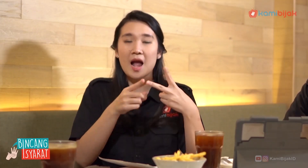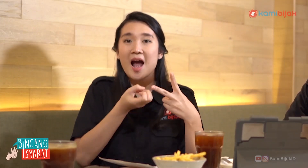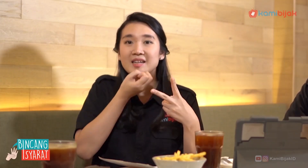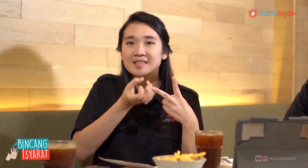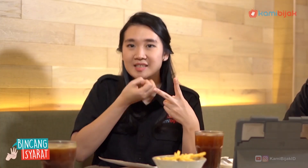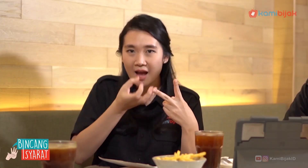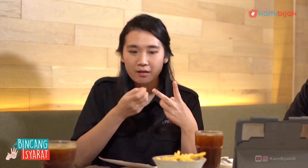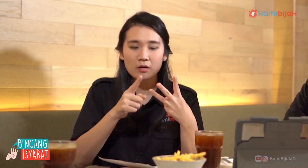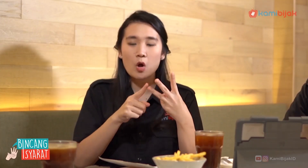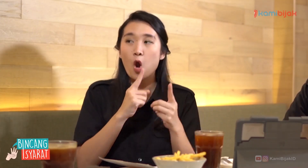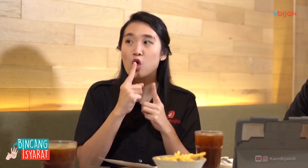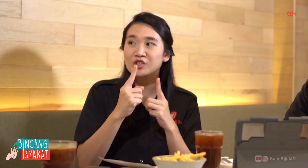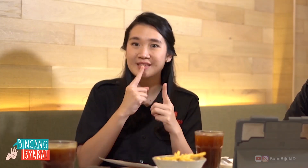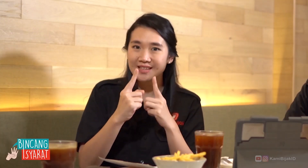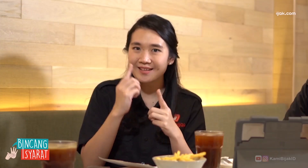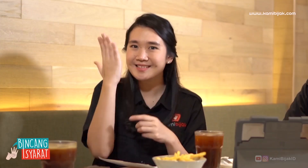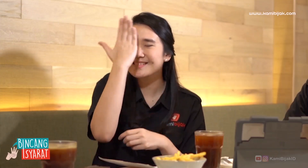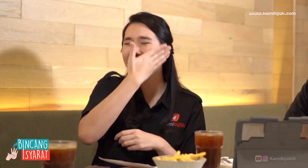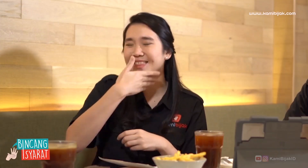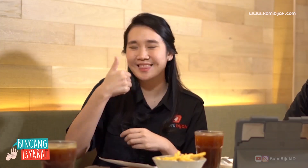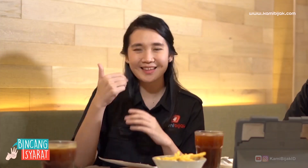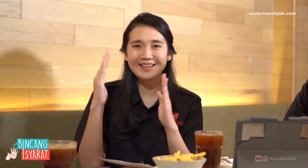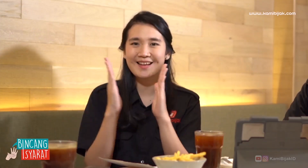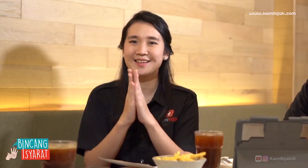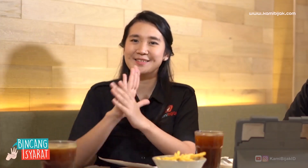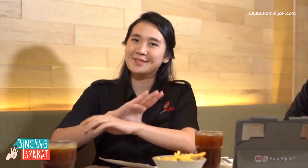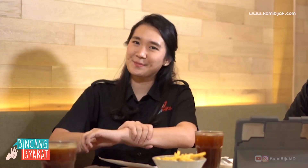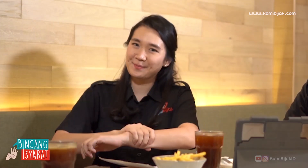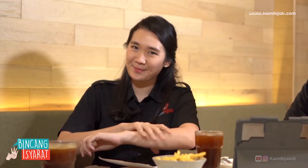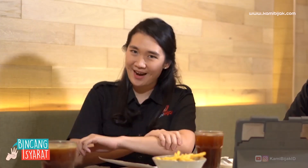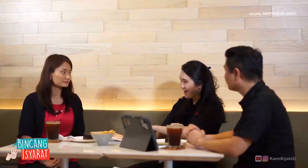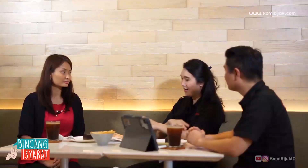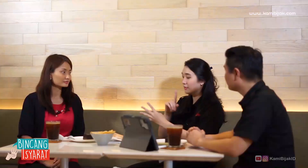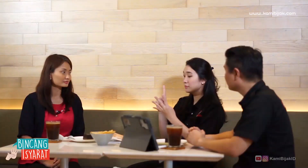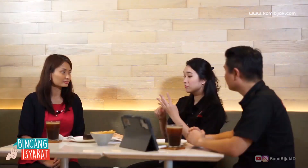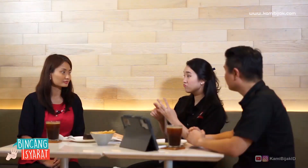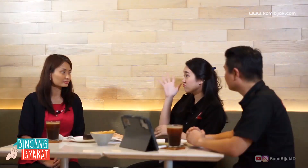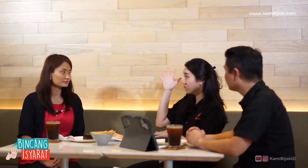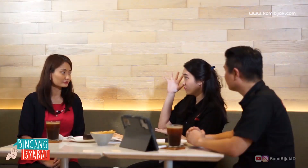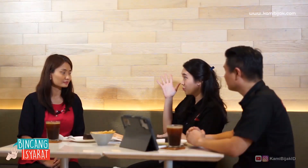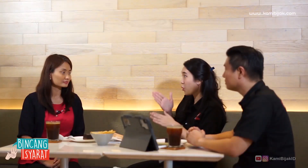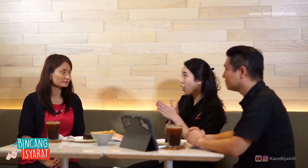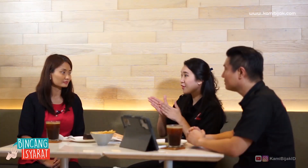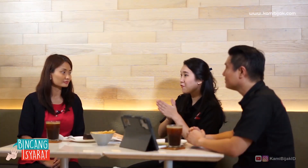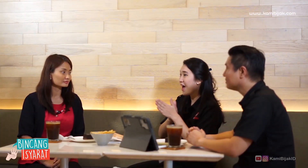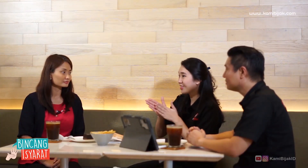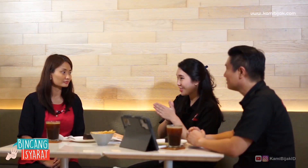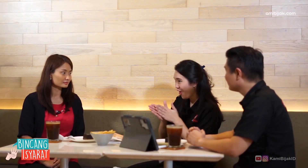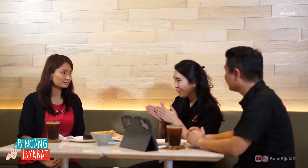2. Pengajar 3. Konsultan kecantikan dan SPA 4. Motivator